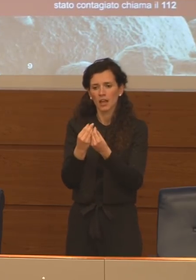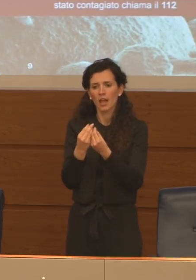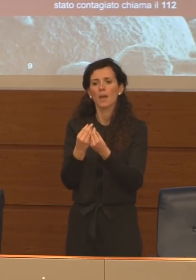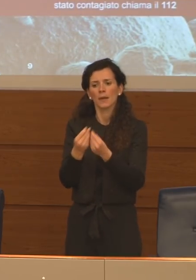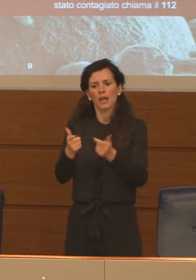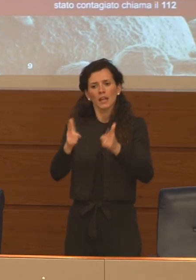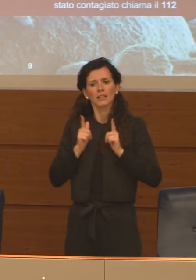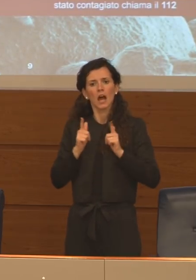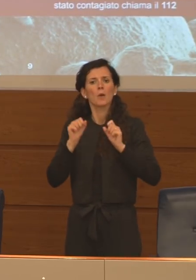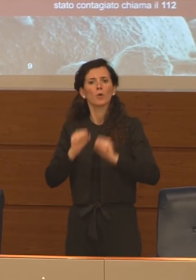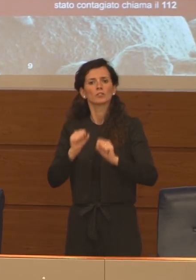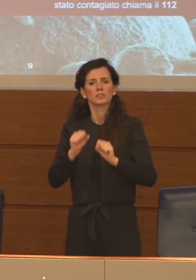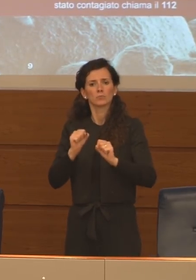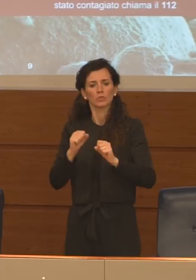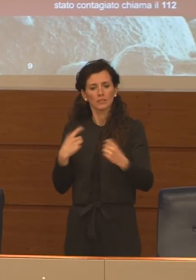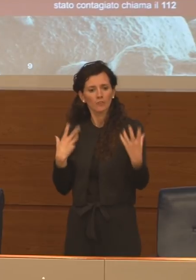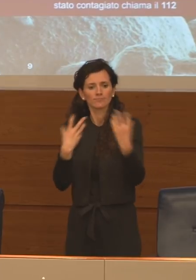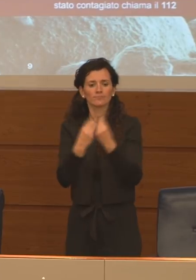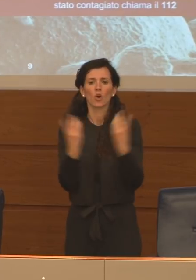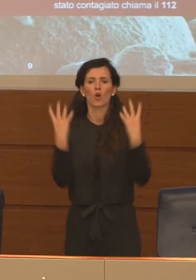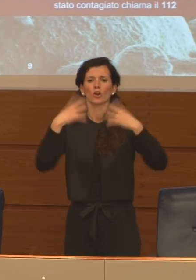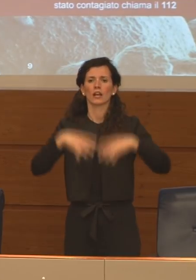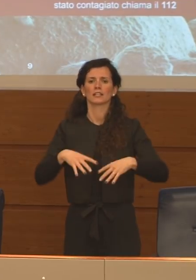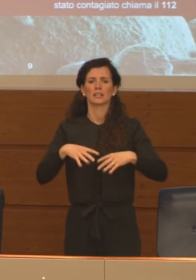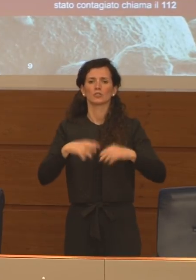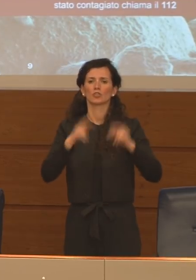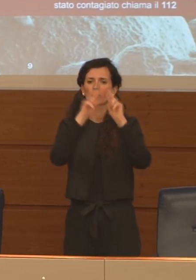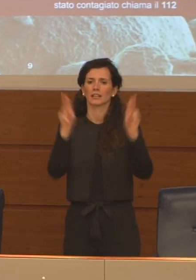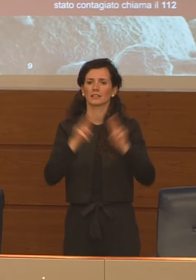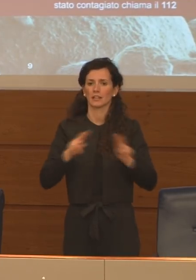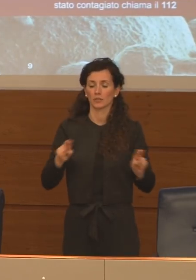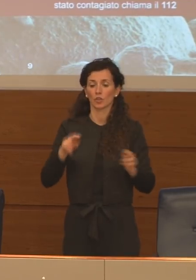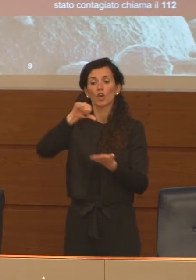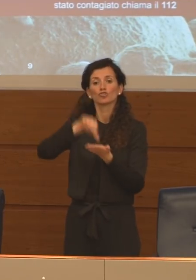con le organizzazioni internazionali come il Centro europeo per il controllo